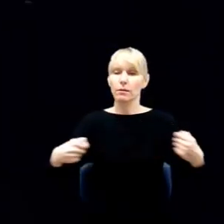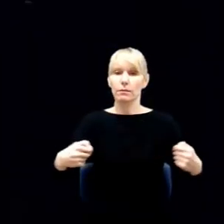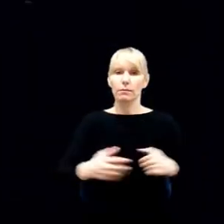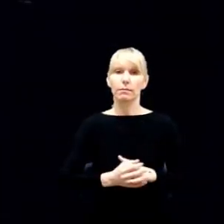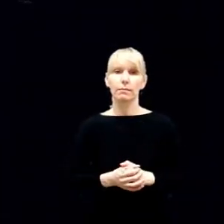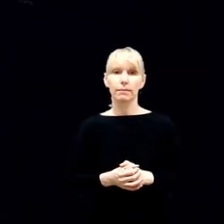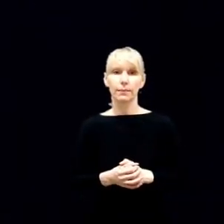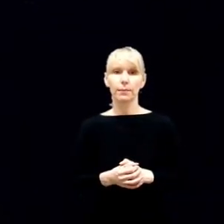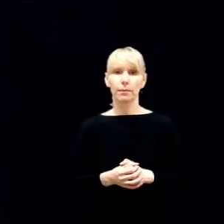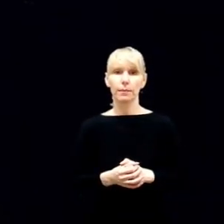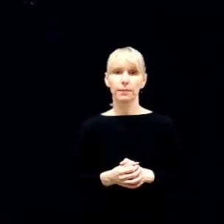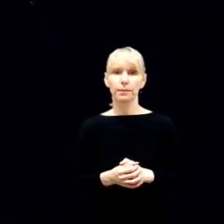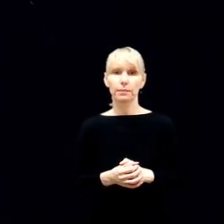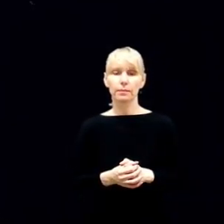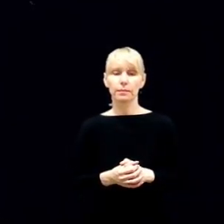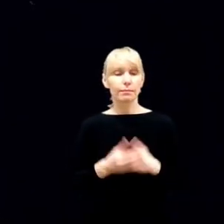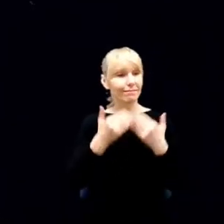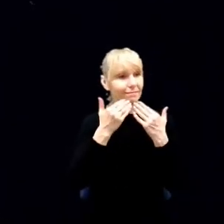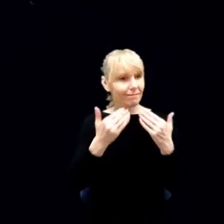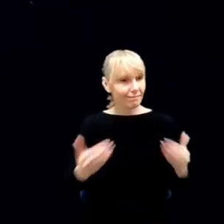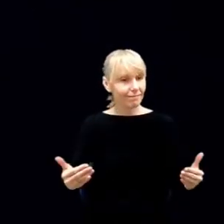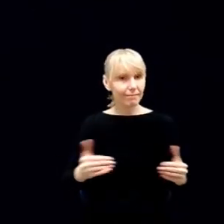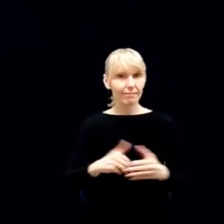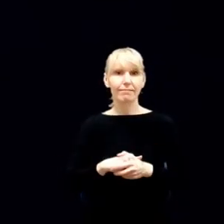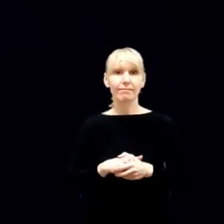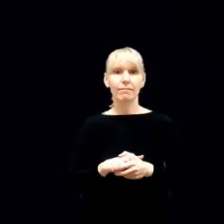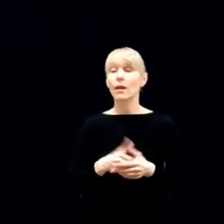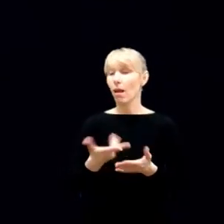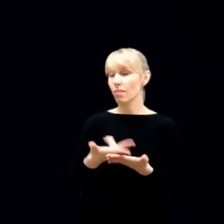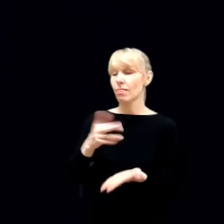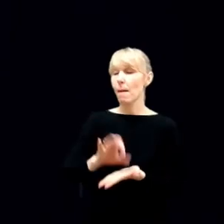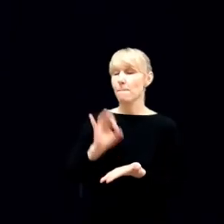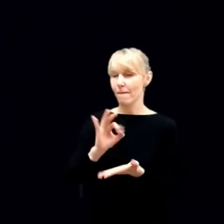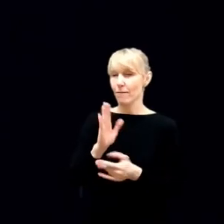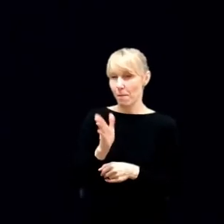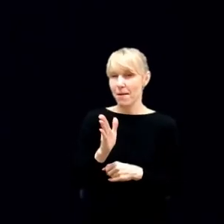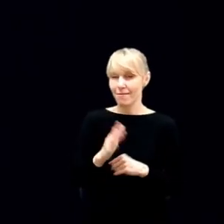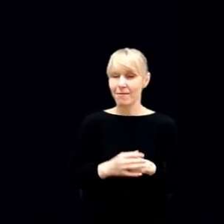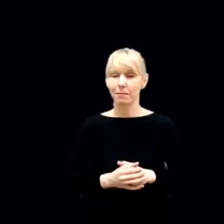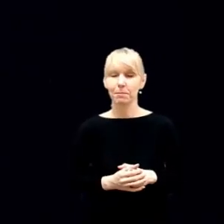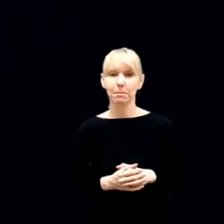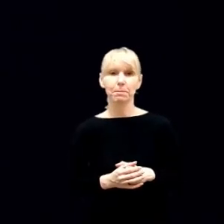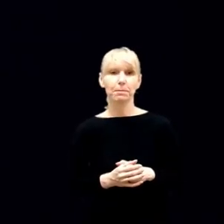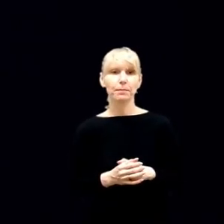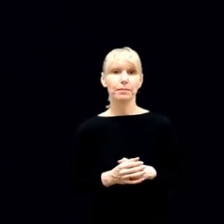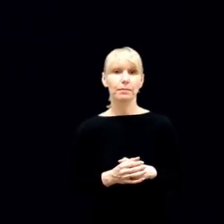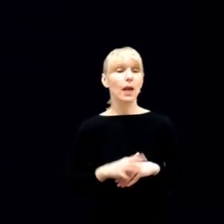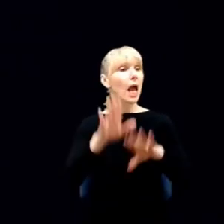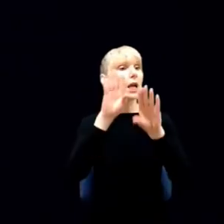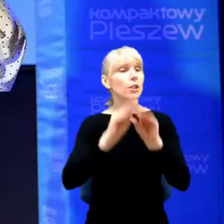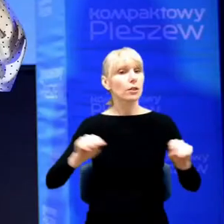Dziękujemy serdecznie. Na pewno tak dzisiaj będzie. Szanowni Państwo, powitają także Państwo oficjalnie